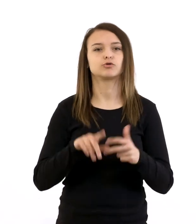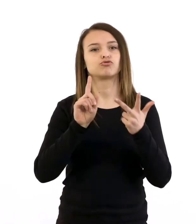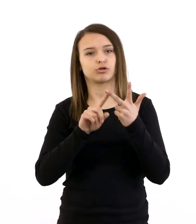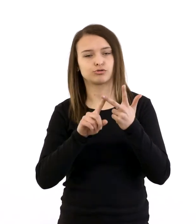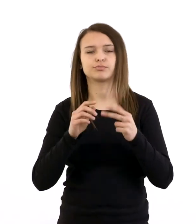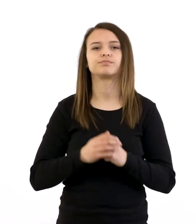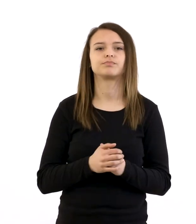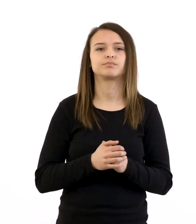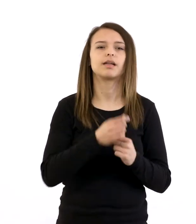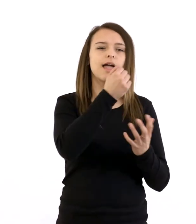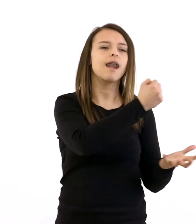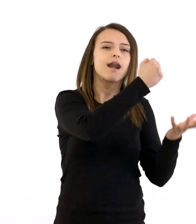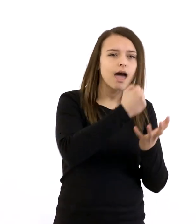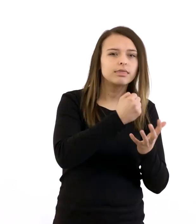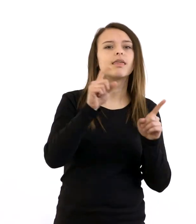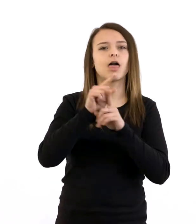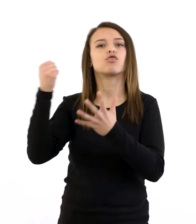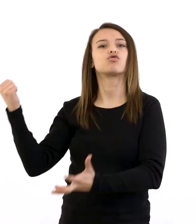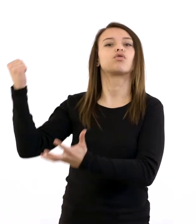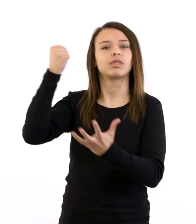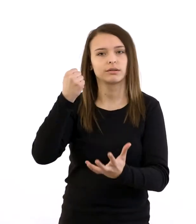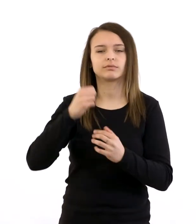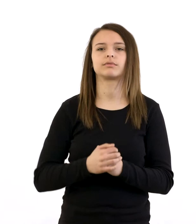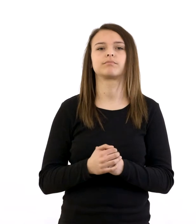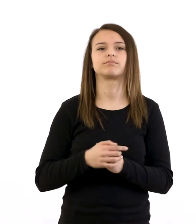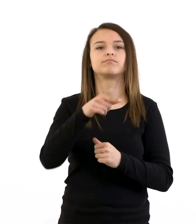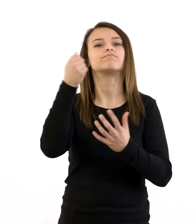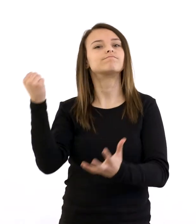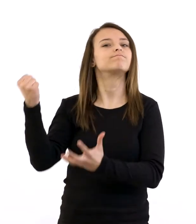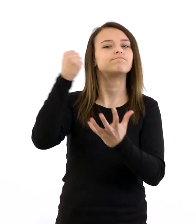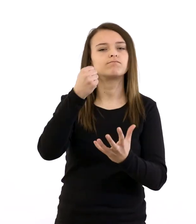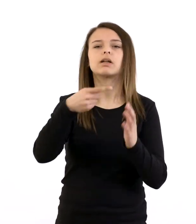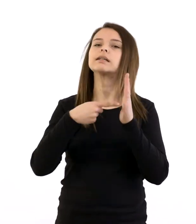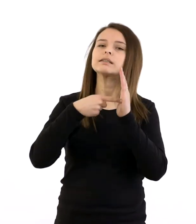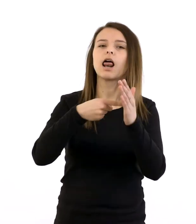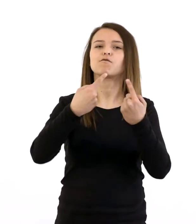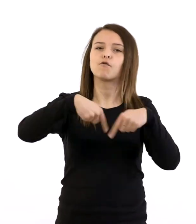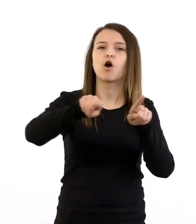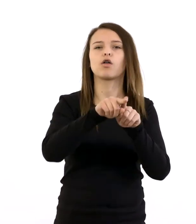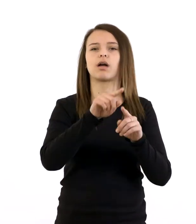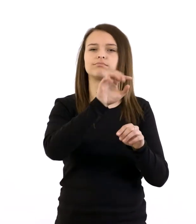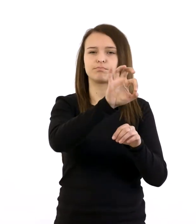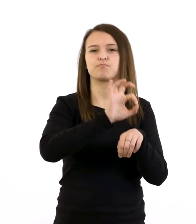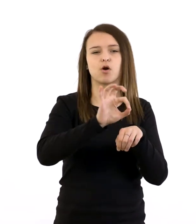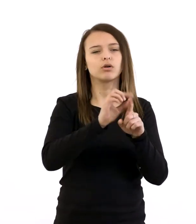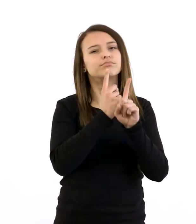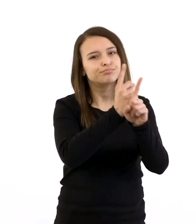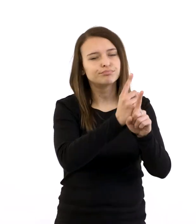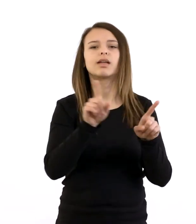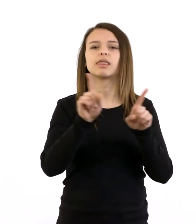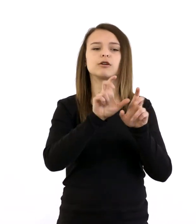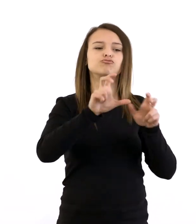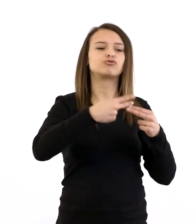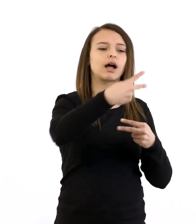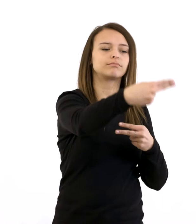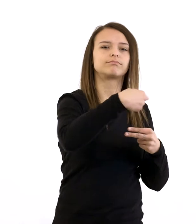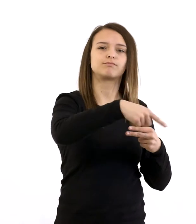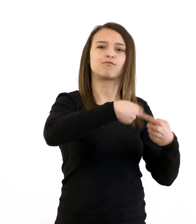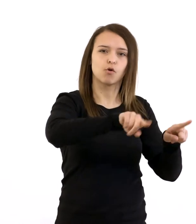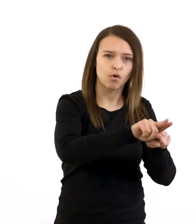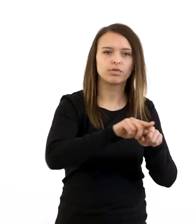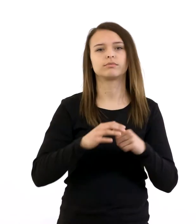3.Granty i dotacje – to źródło środków, które przeznaczane są na konkretne działania, zwykle ograniczone w czasie.